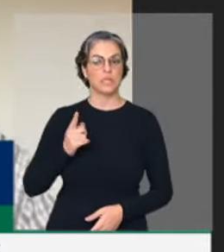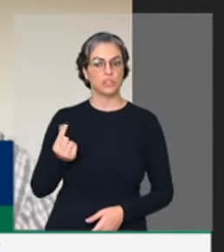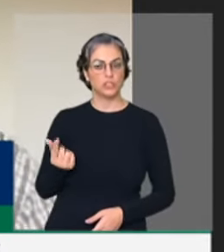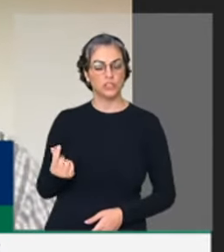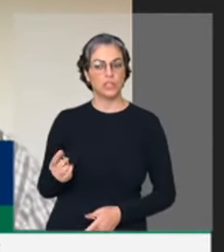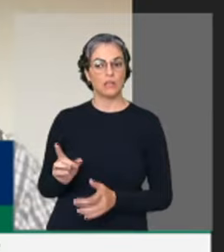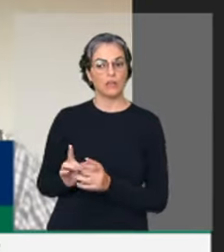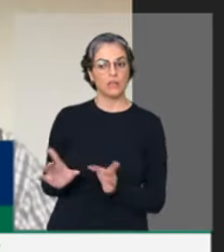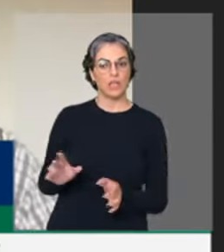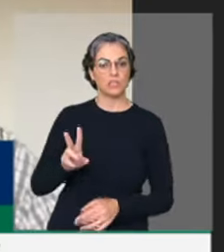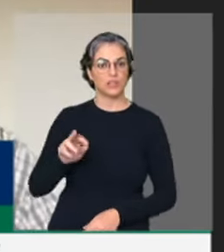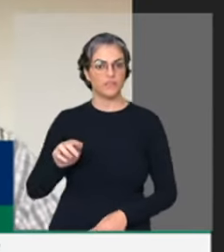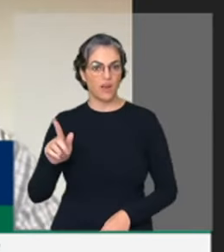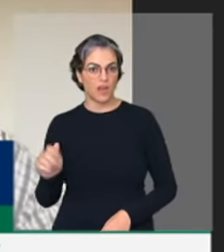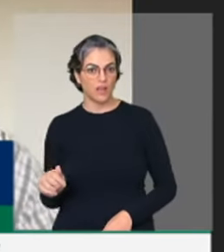ISSO SE TORNA UM ESCÂNDALO. E POR QUE É QUE EU DIGO ISSO?